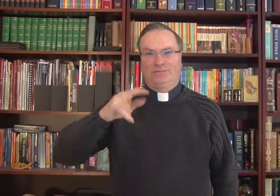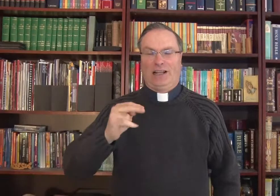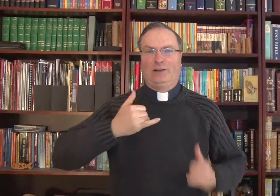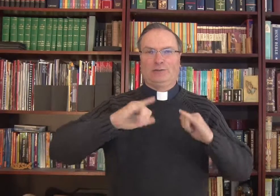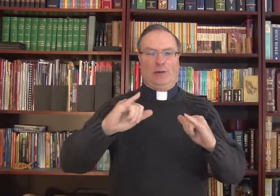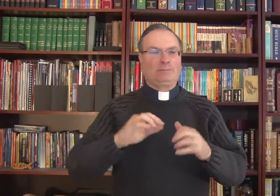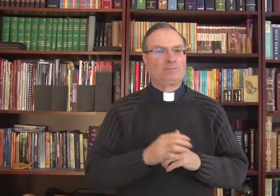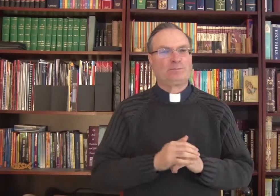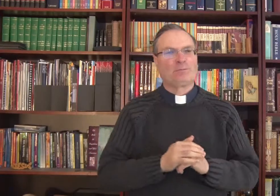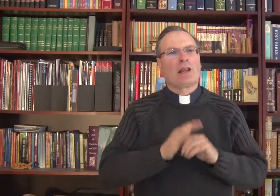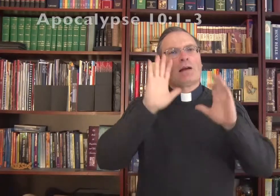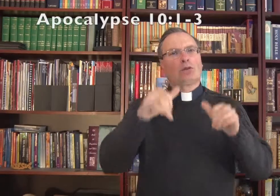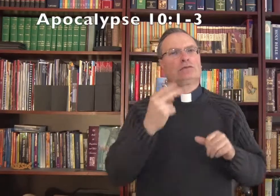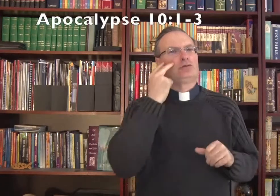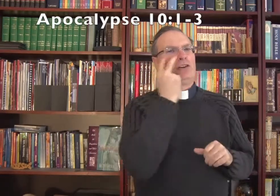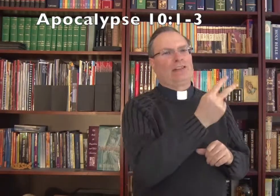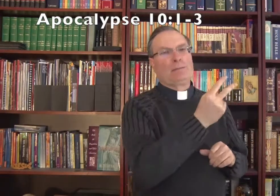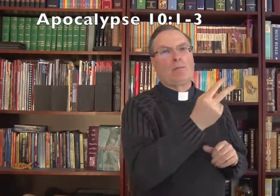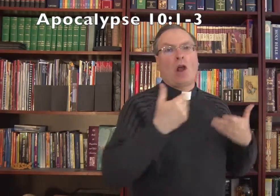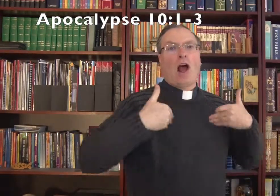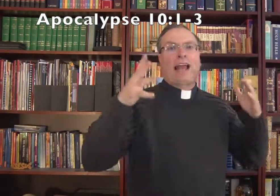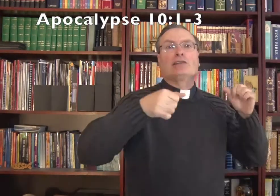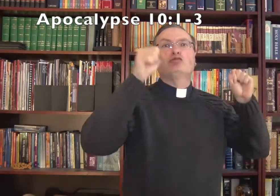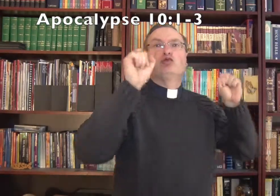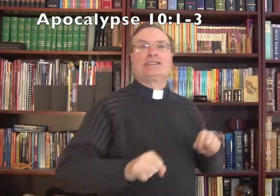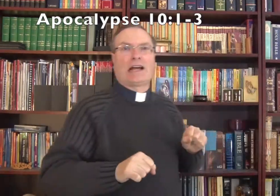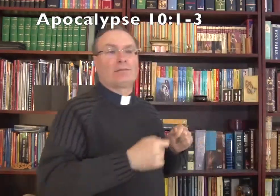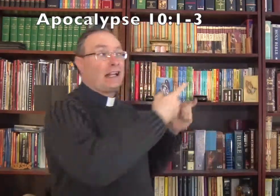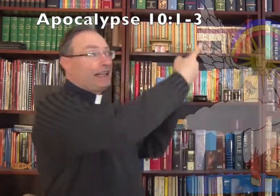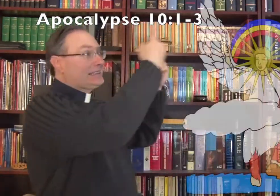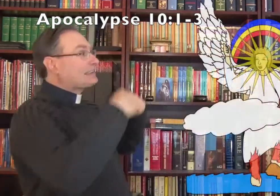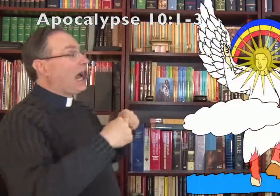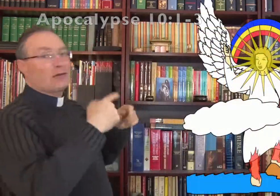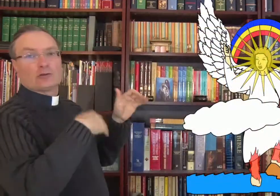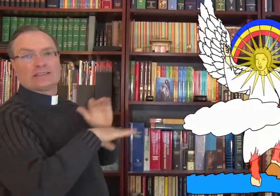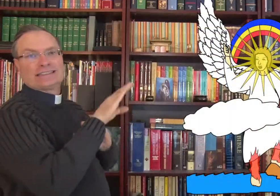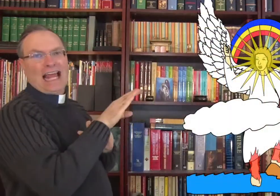Jean continuait: «Puis je vis un ange puissant descendre du ciel,